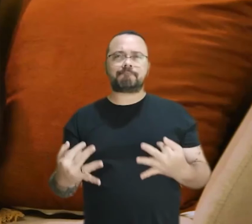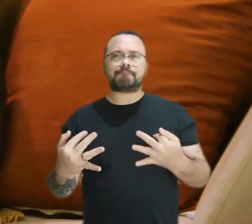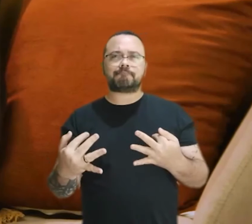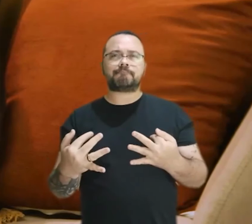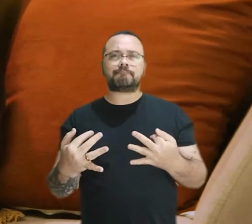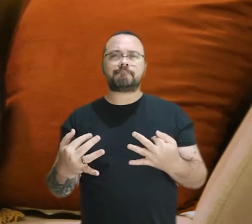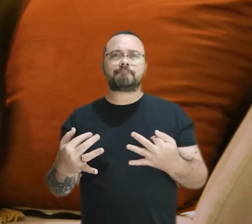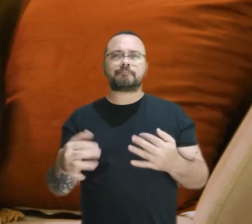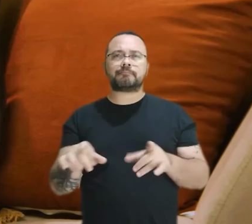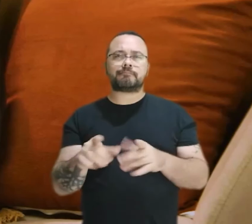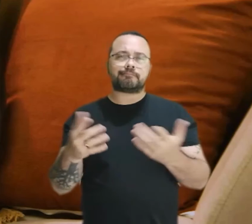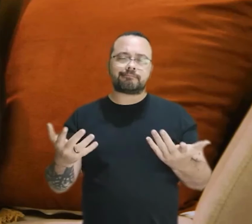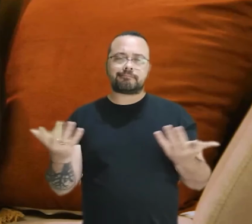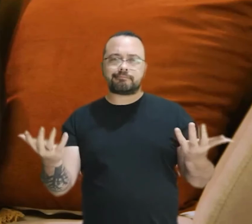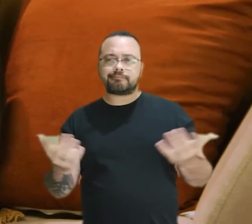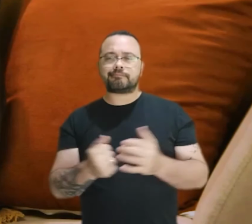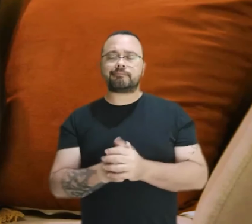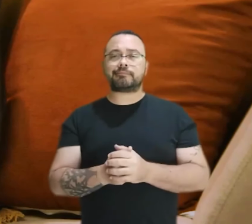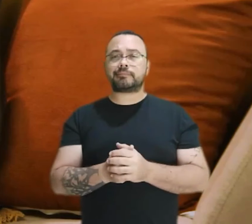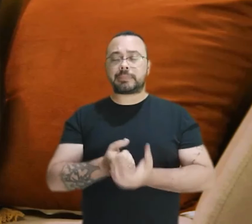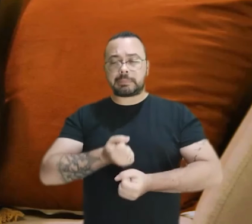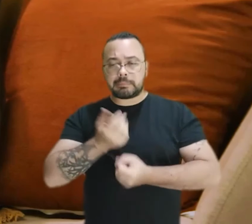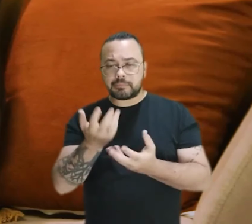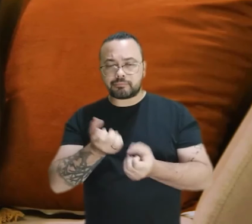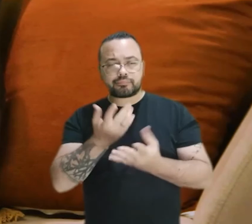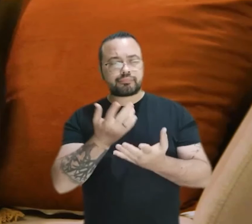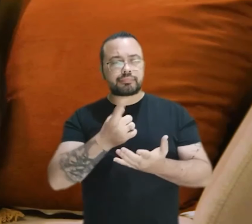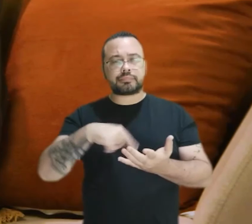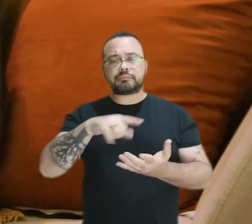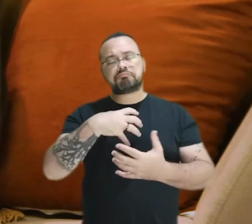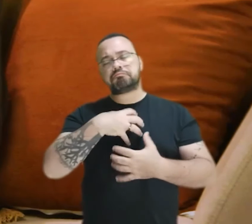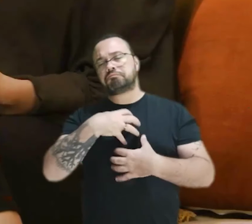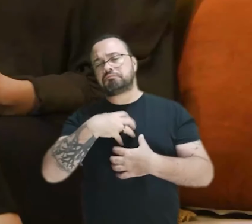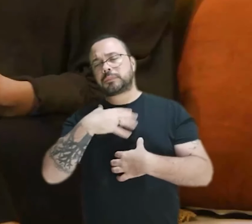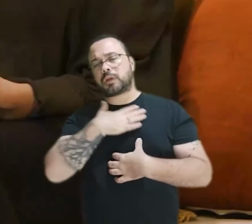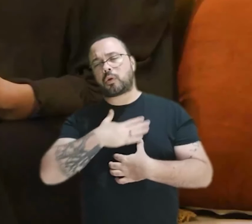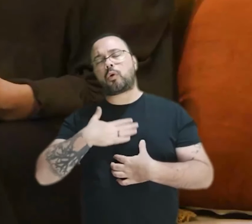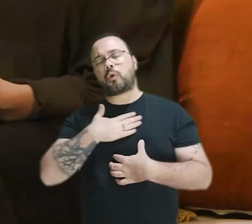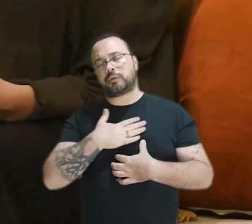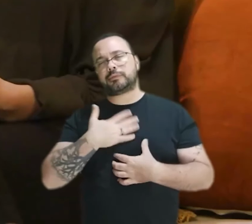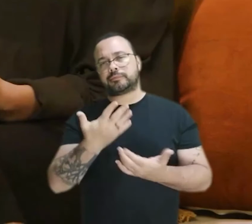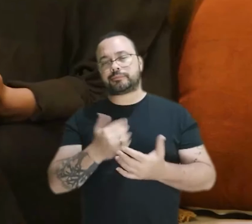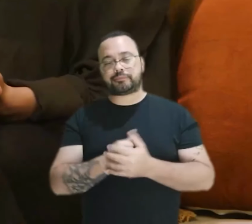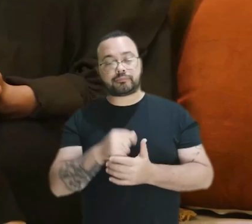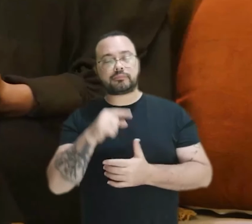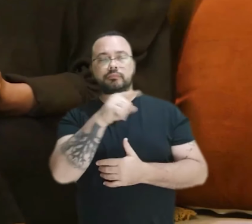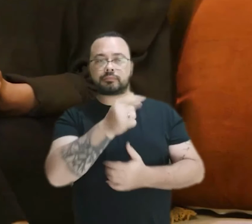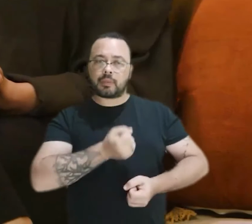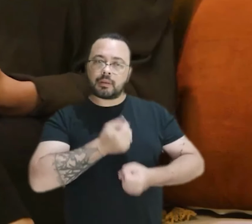ou... Enfim, essas expressões me... me comovem bastante. Que só a poesia, como estrutura...